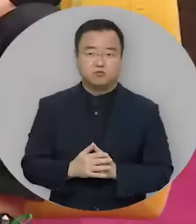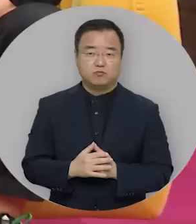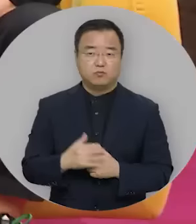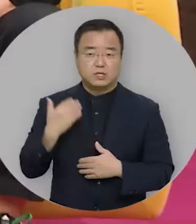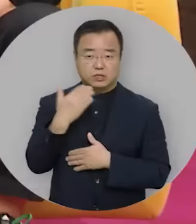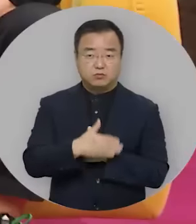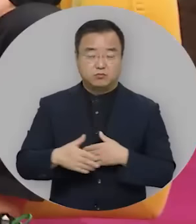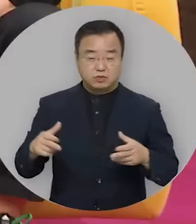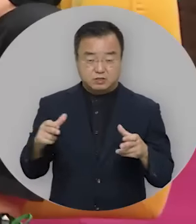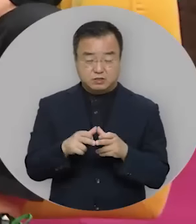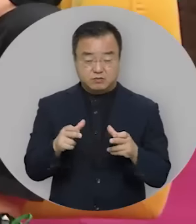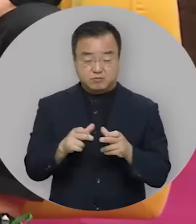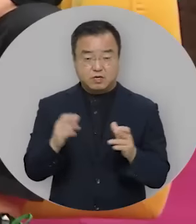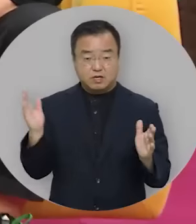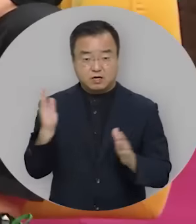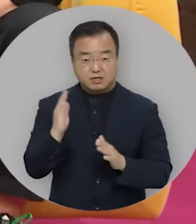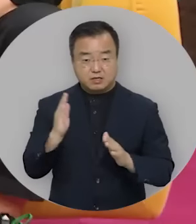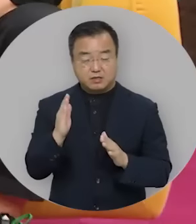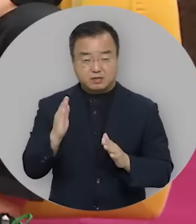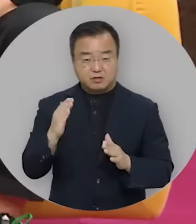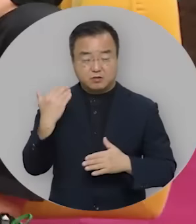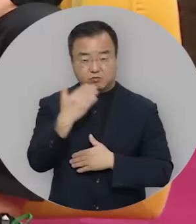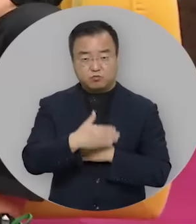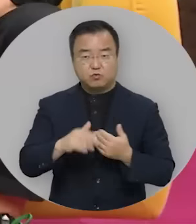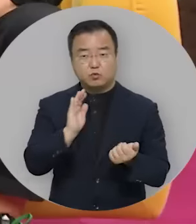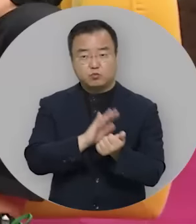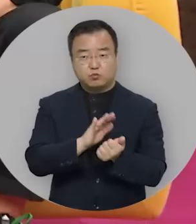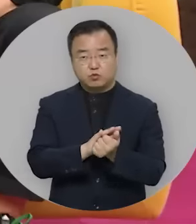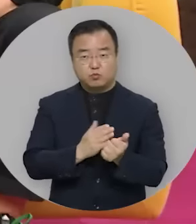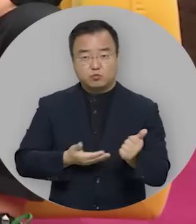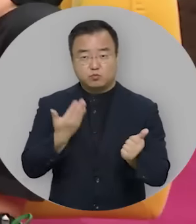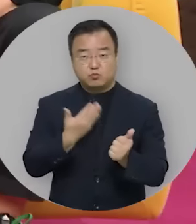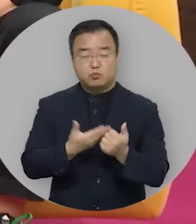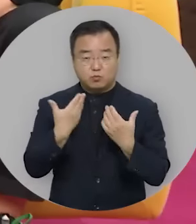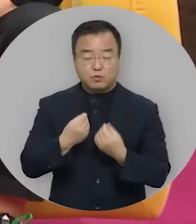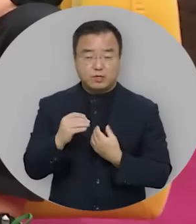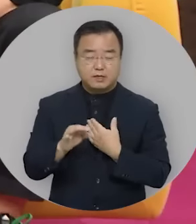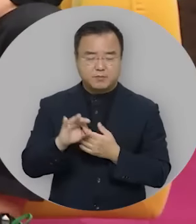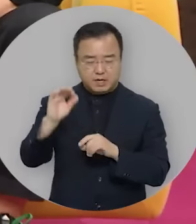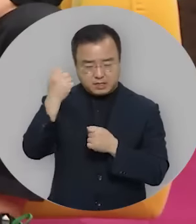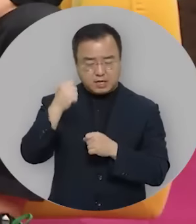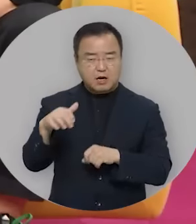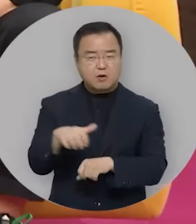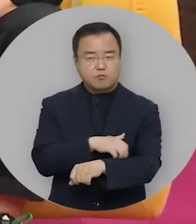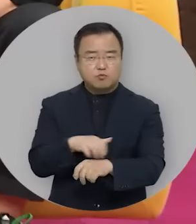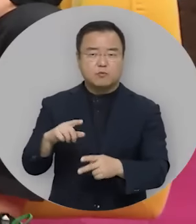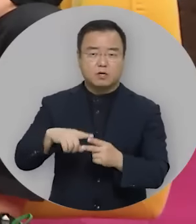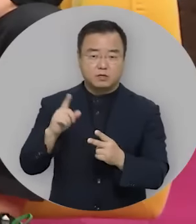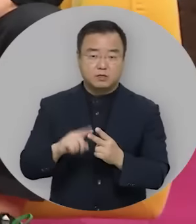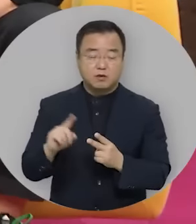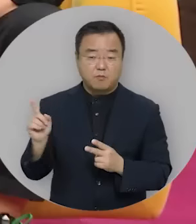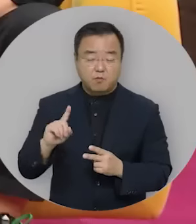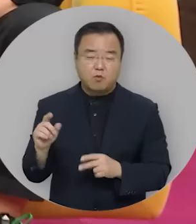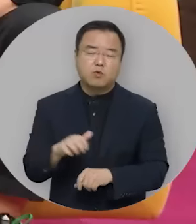지체장애인 학생들은 어떤 물리적인 문제들, 예를 들어 다리가 불편하거나 어딘가 불편하면